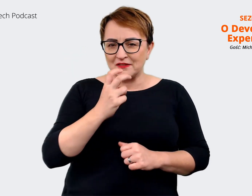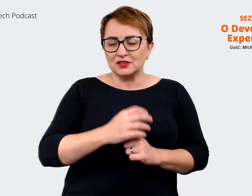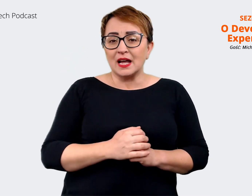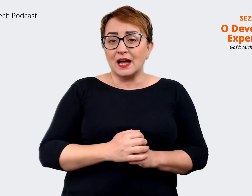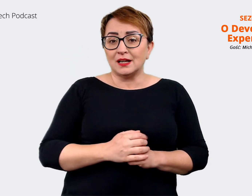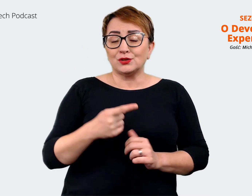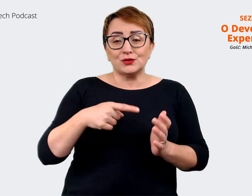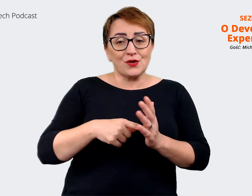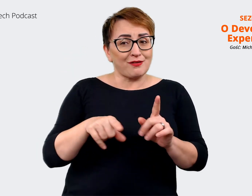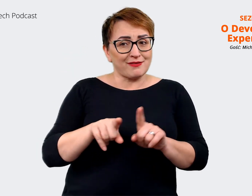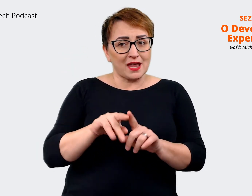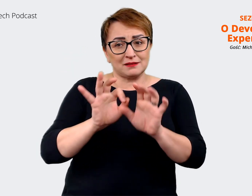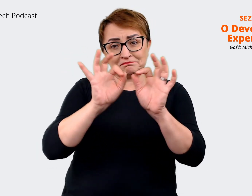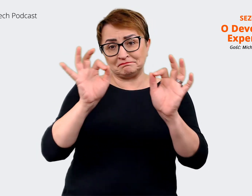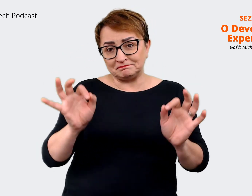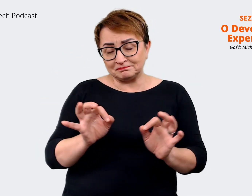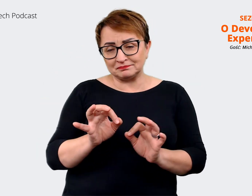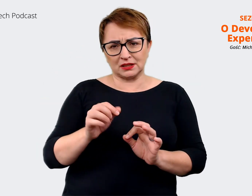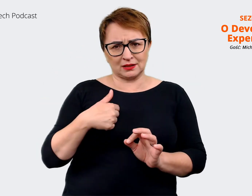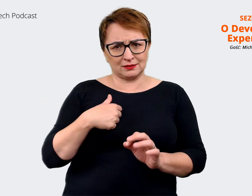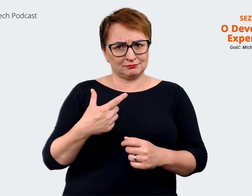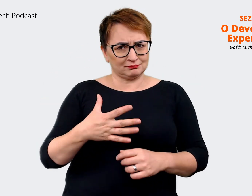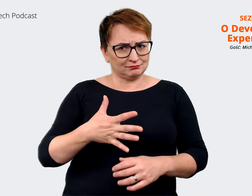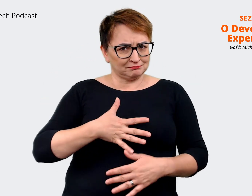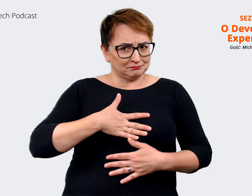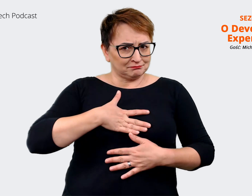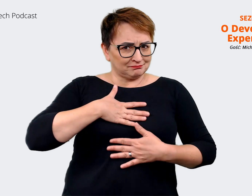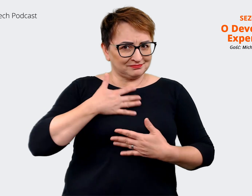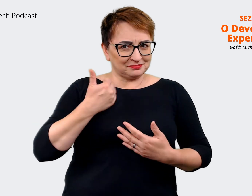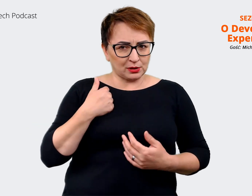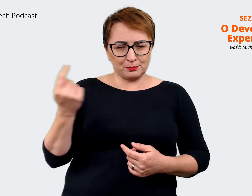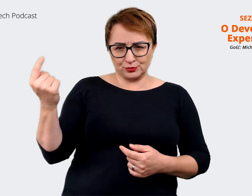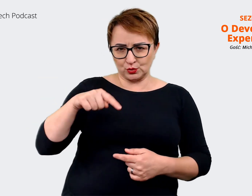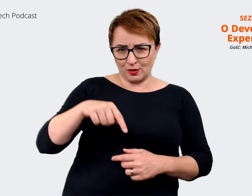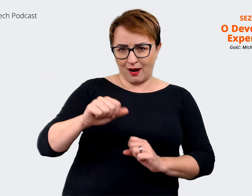fajna, bo... i to jest w sumie jedna z rzeczy, która mnie zaskoczyła jak tutaj przyszedłem do